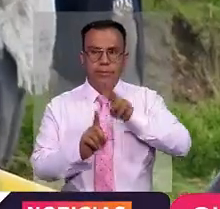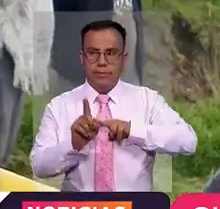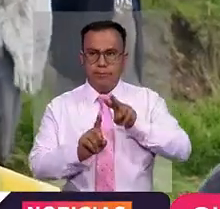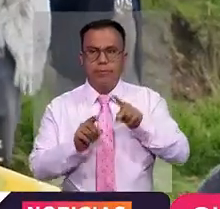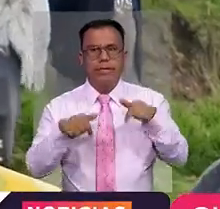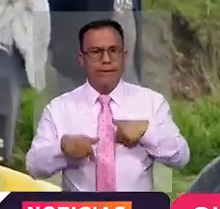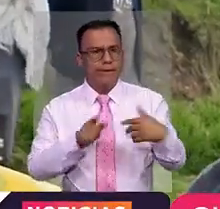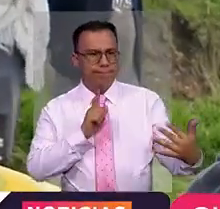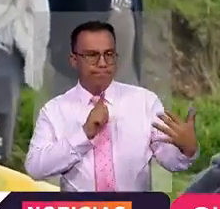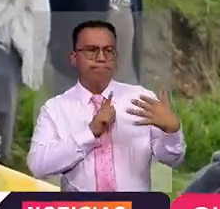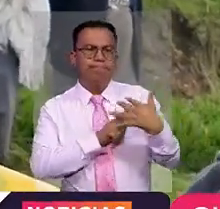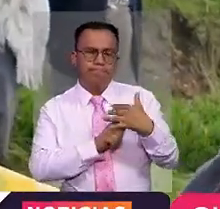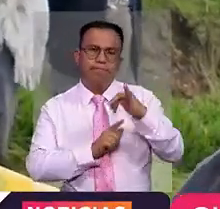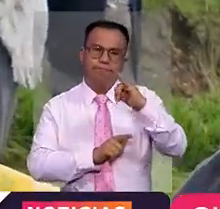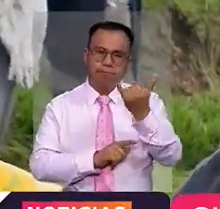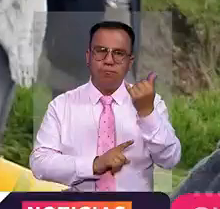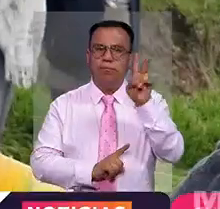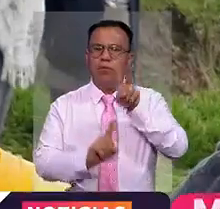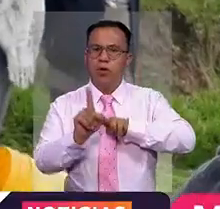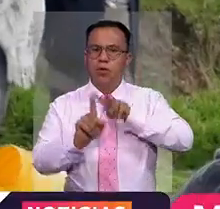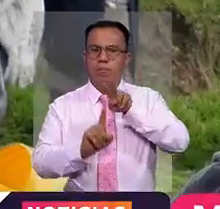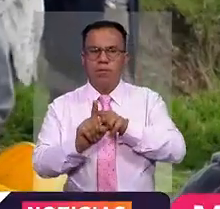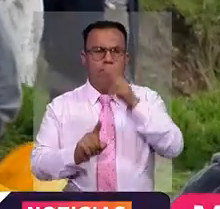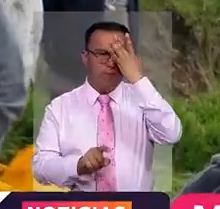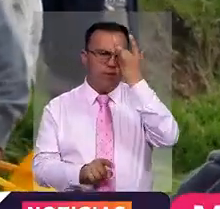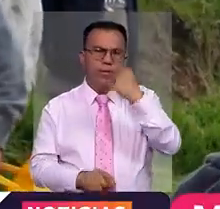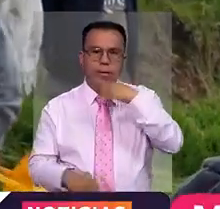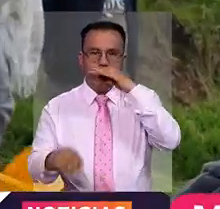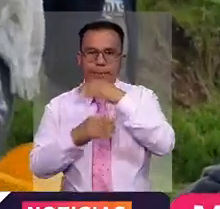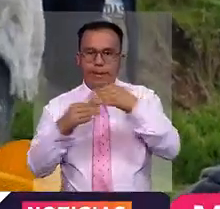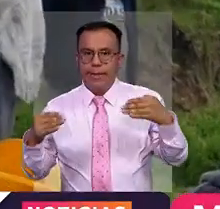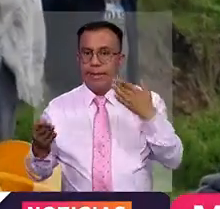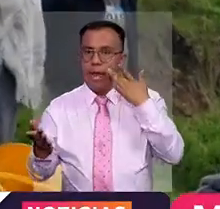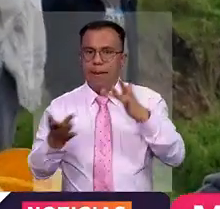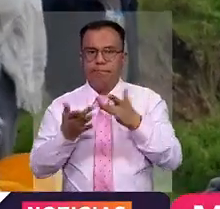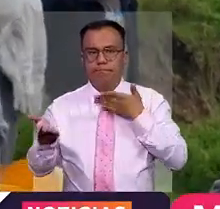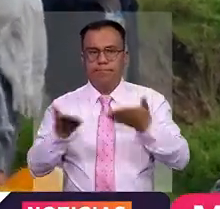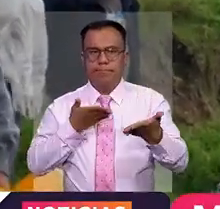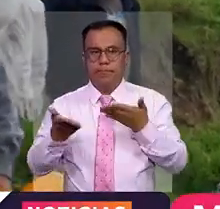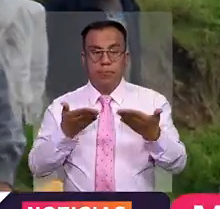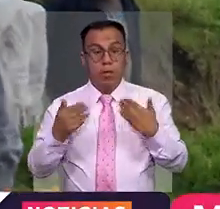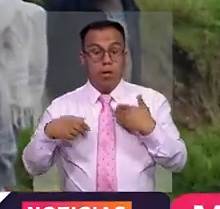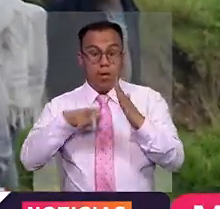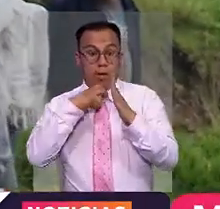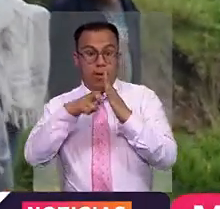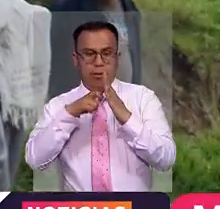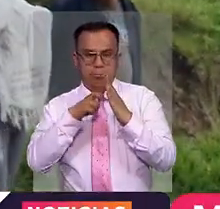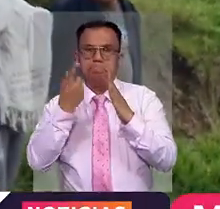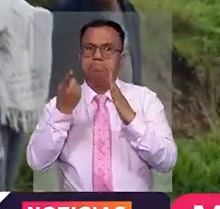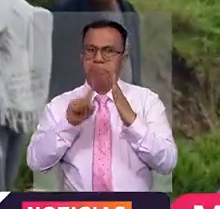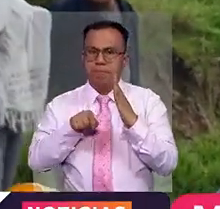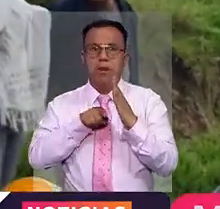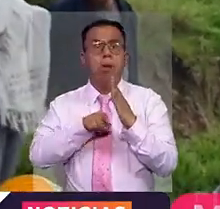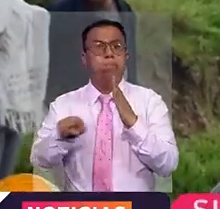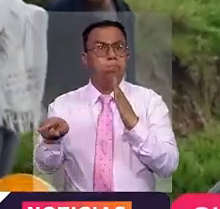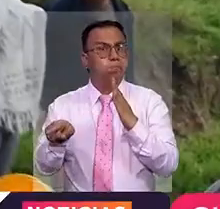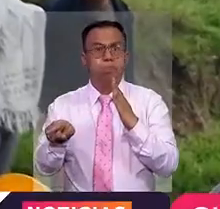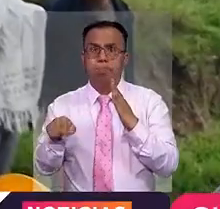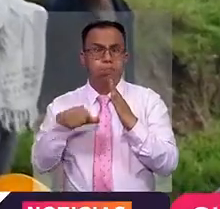PERSONAS ESTáN VIENDO AFECTADAS.